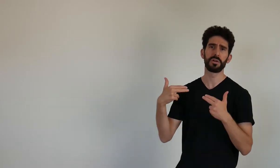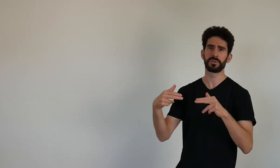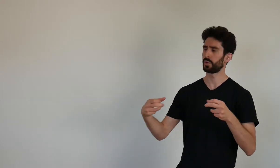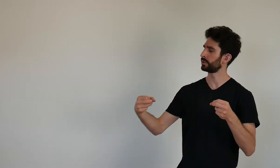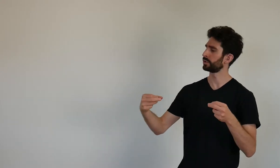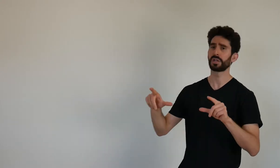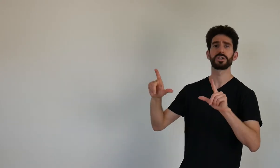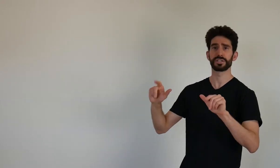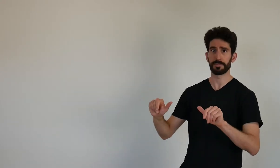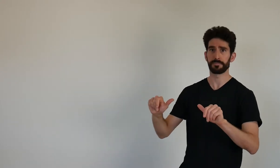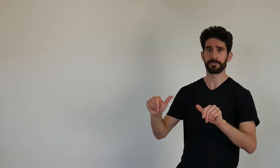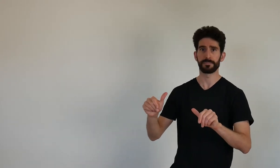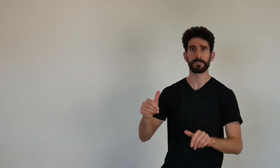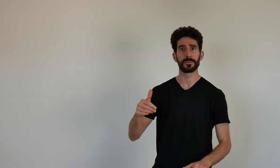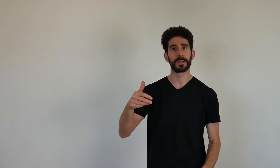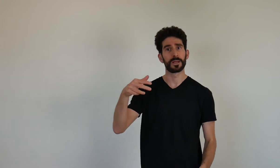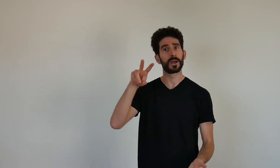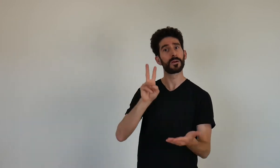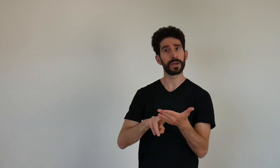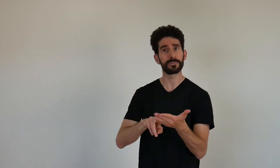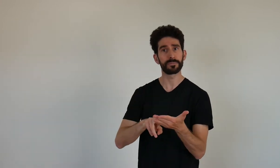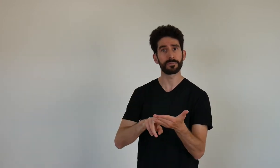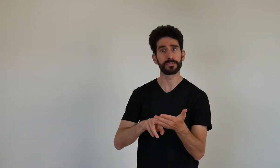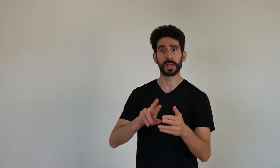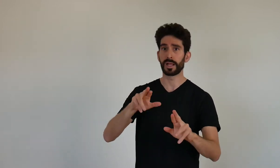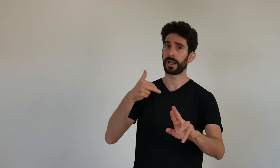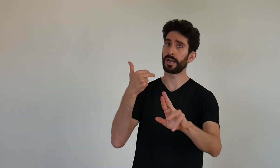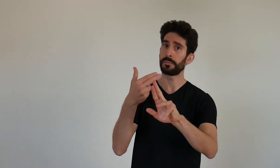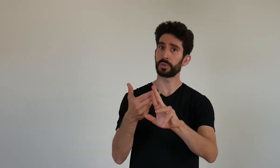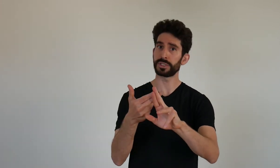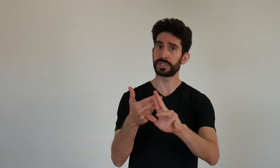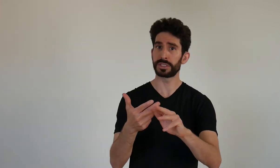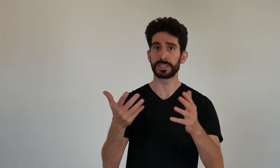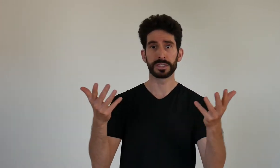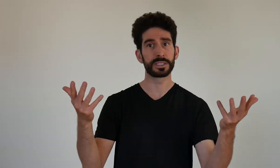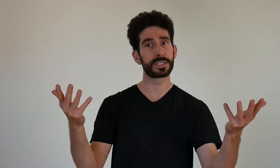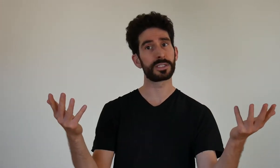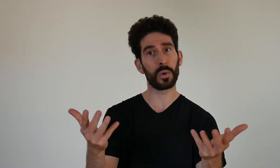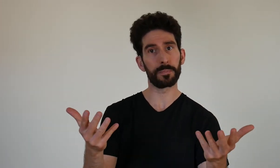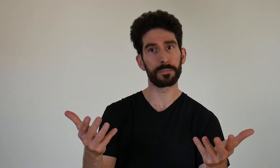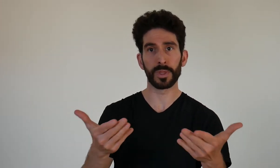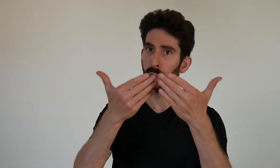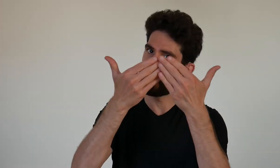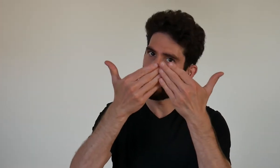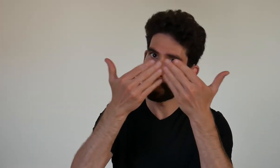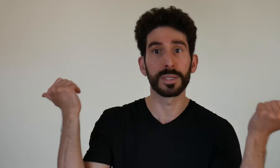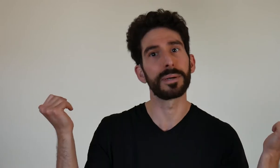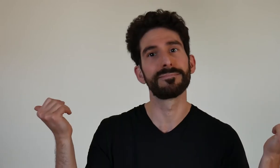et la vidéo est sous-titrée. En vrai... La réponse est... Quoi ? On ne sait pas.